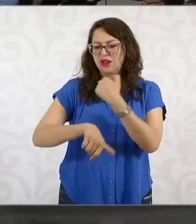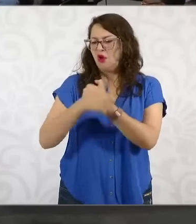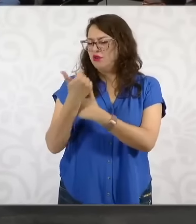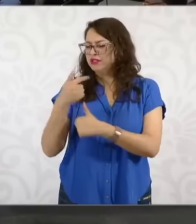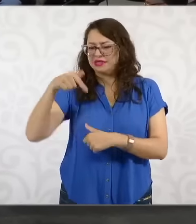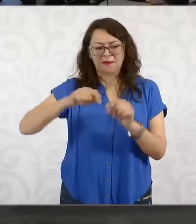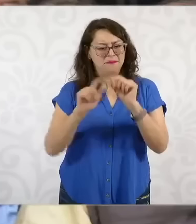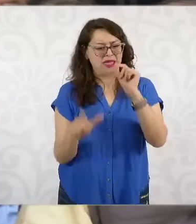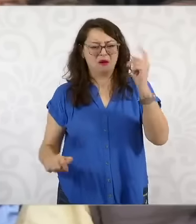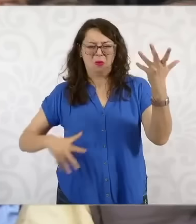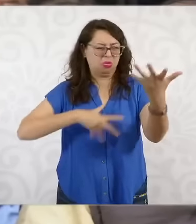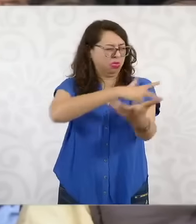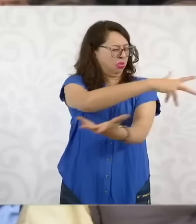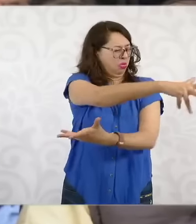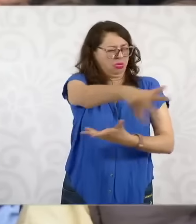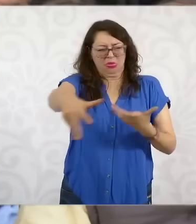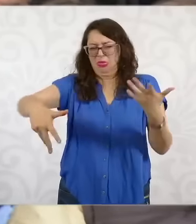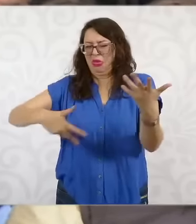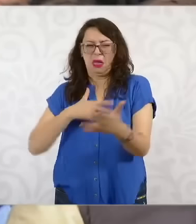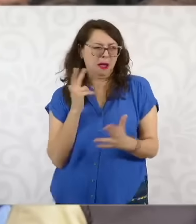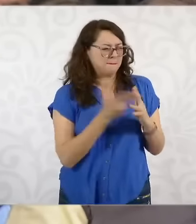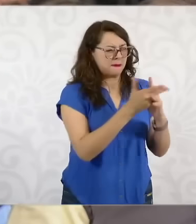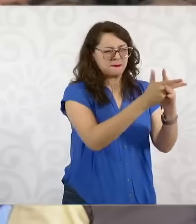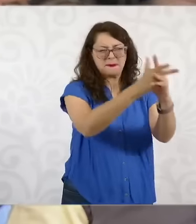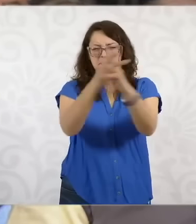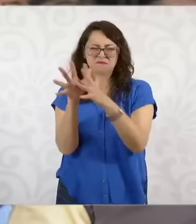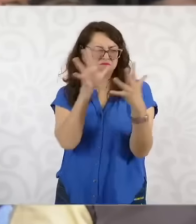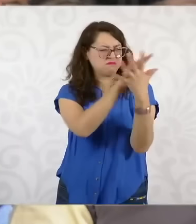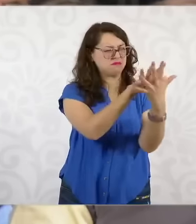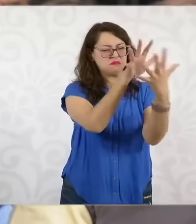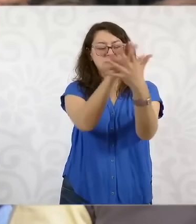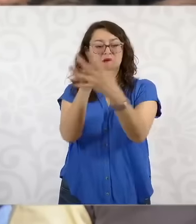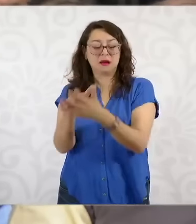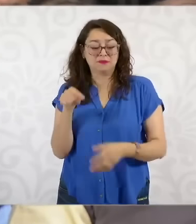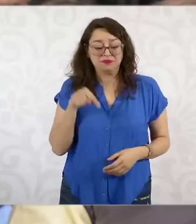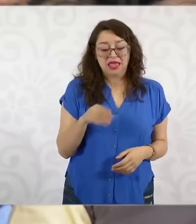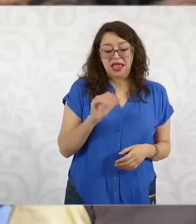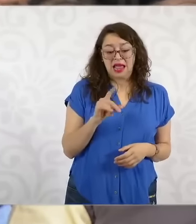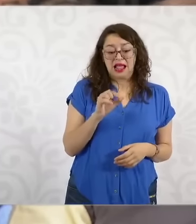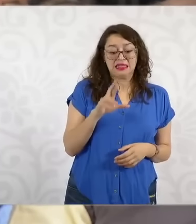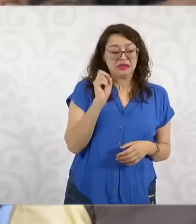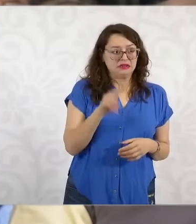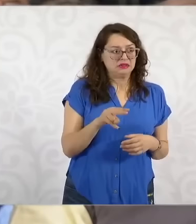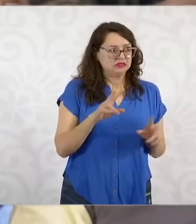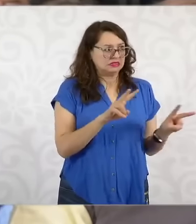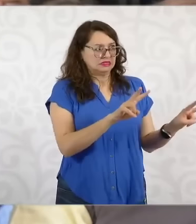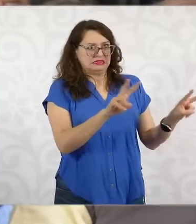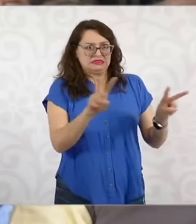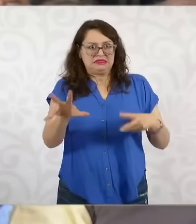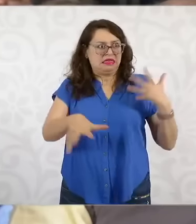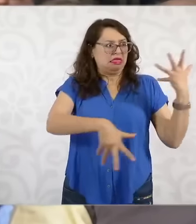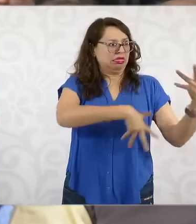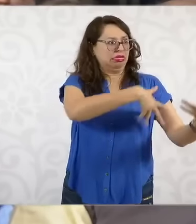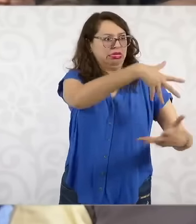narcotráfico, pues Felipe Calderón pactó con los medios de comunicación, estas mismas corporaciones